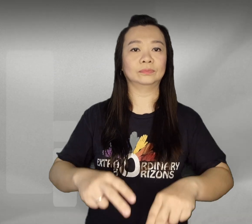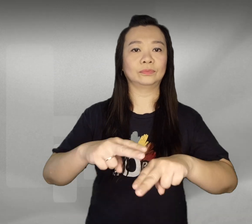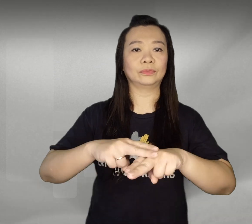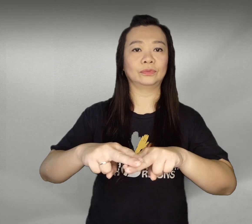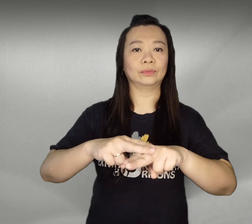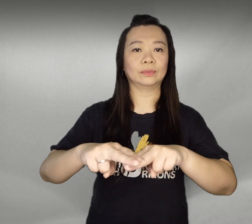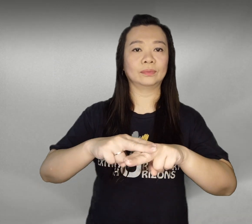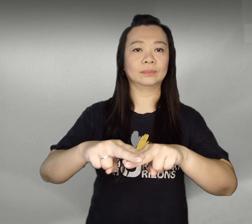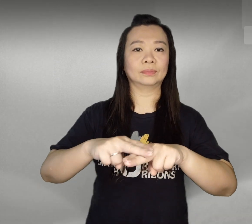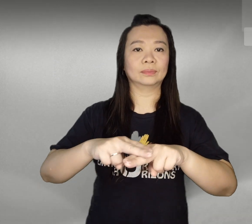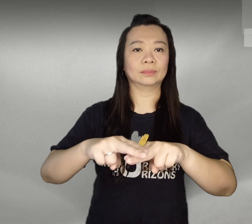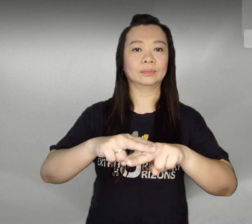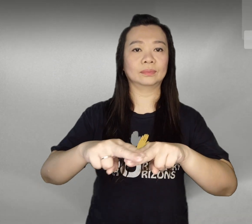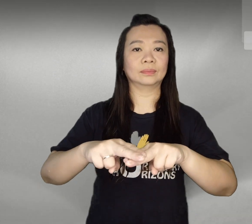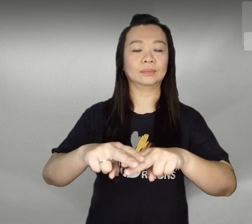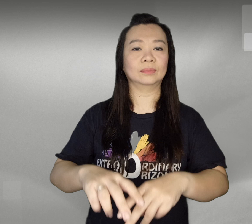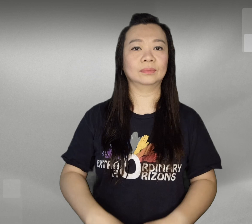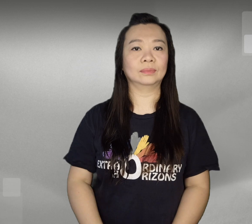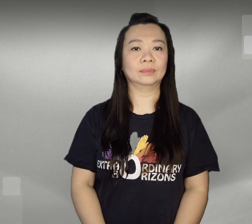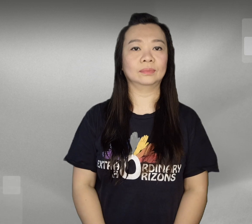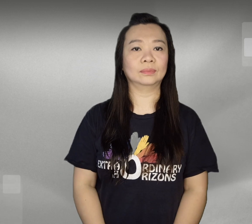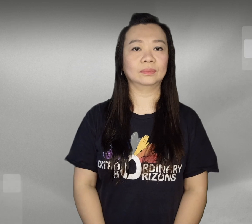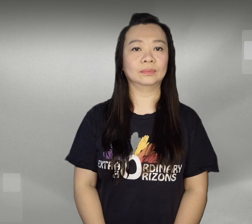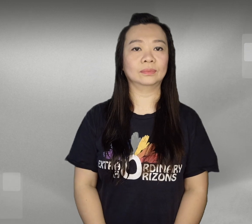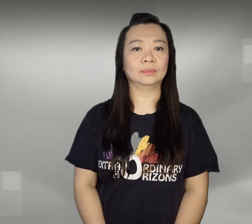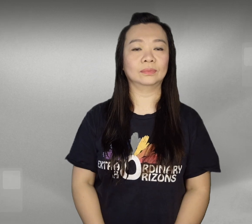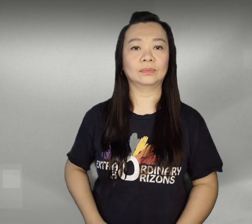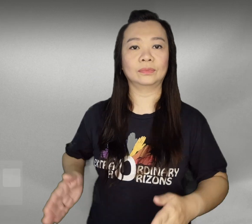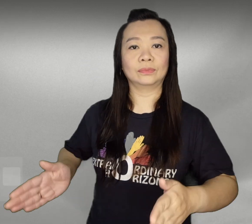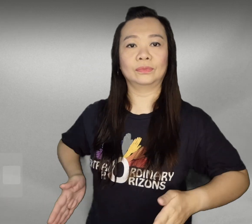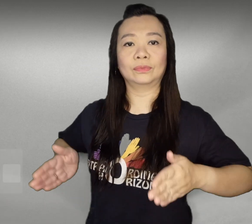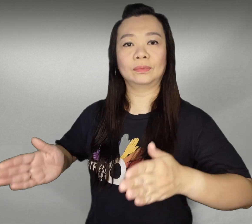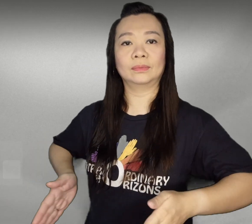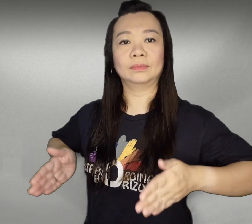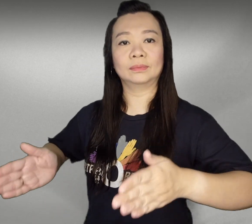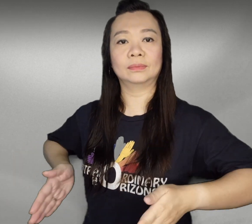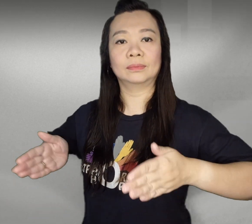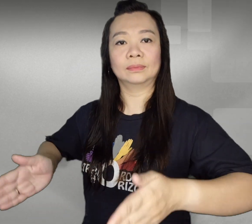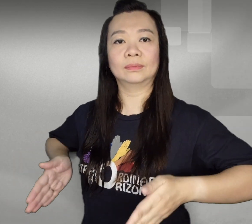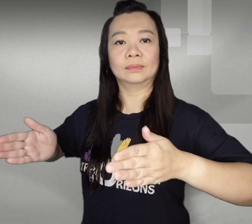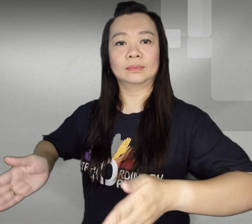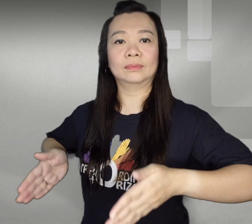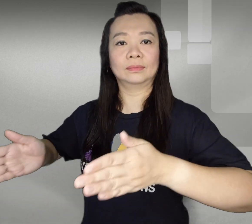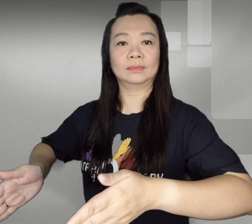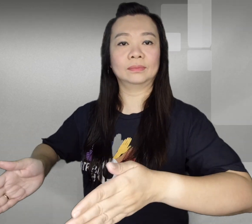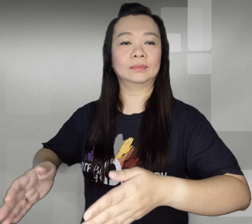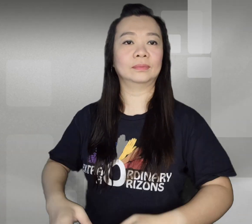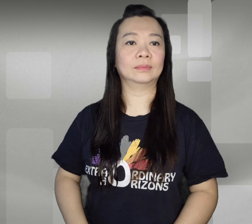TRAIN (2)